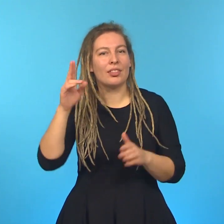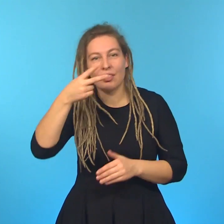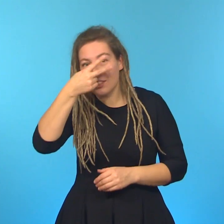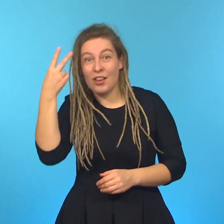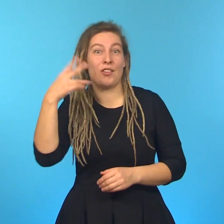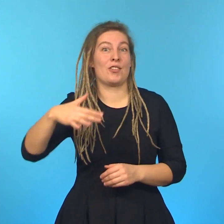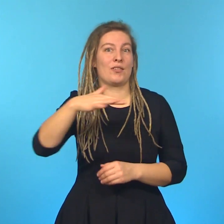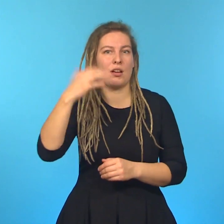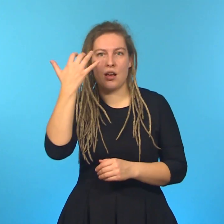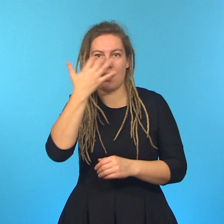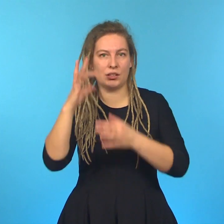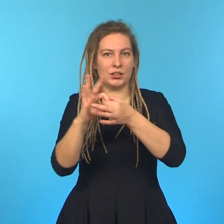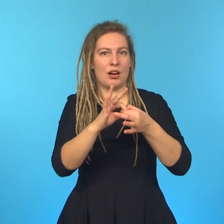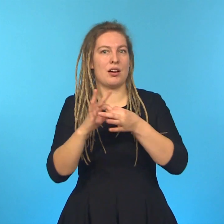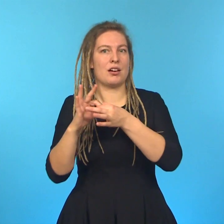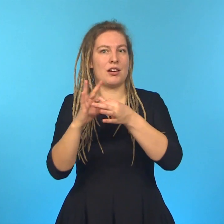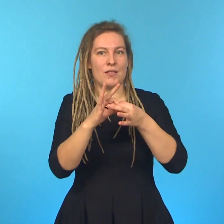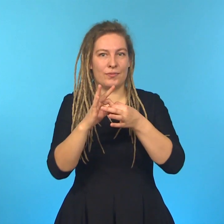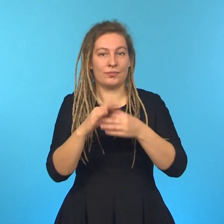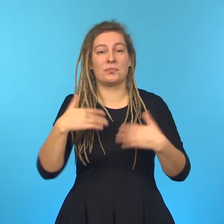tuomet įsteigta Lietuvos aklųjų sąjunga.